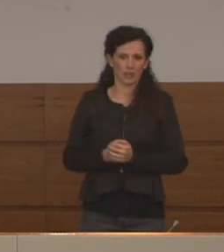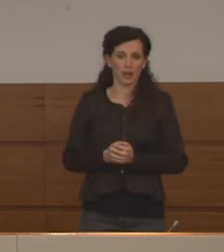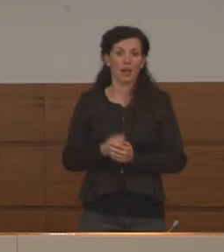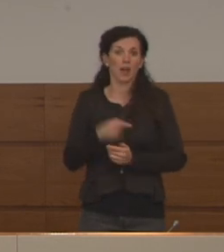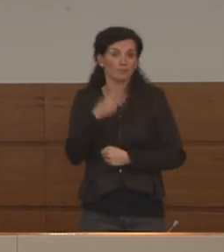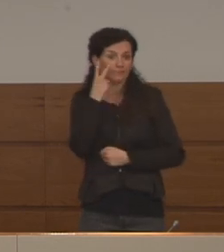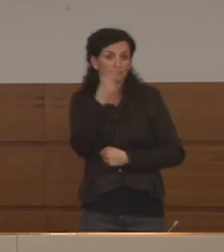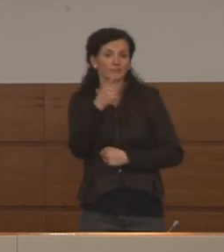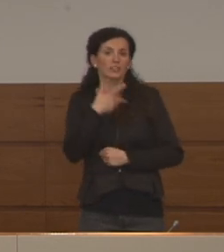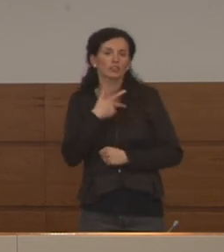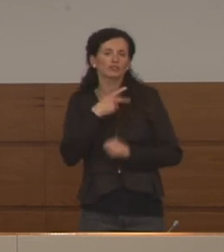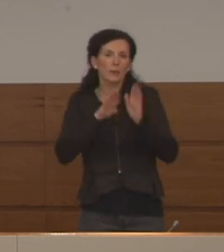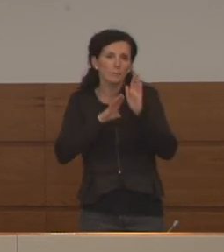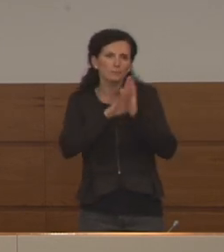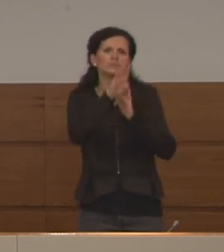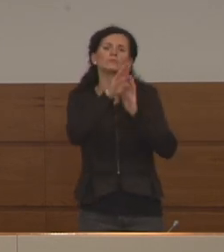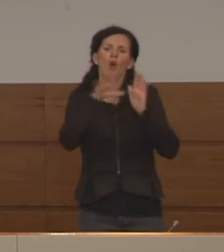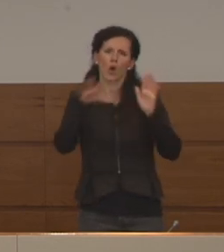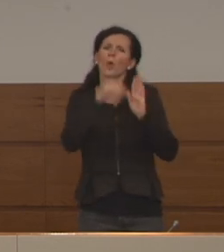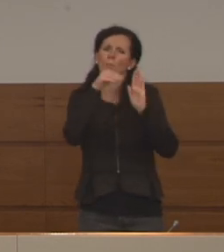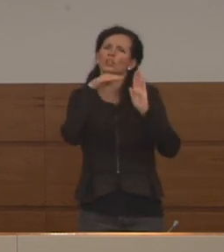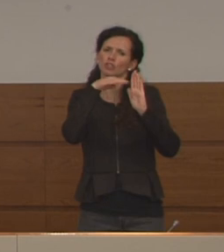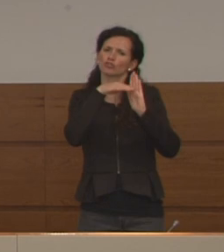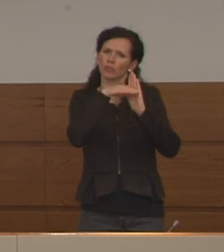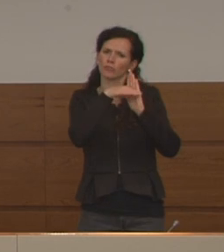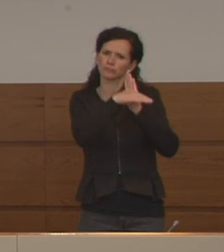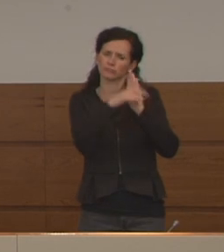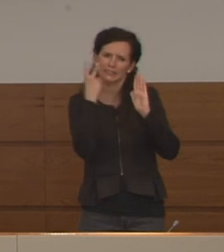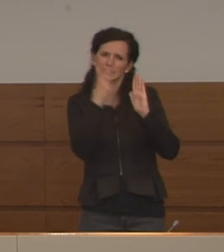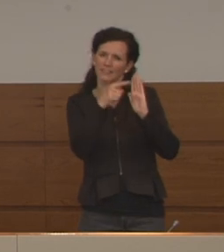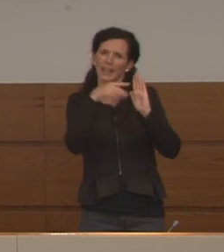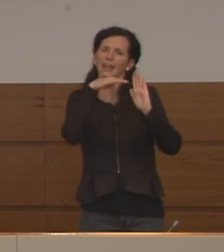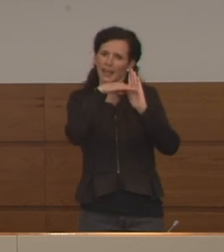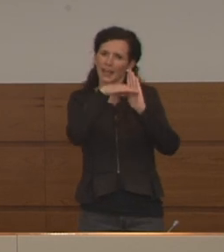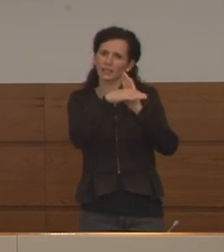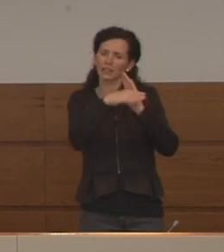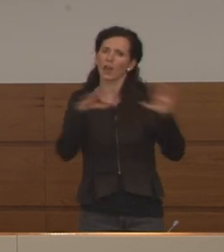pur con qualche segno positivo verso una diminuzione più importante, ma non